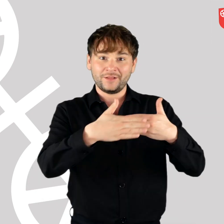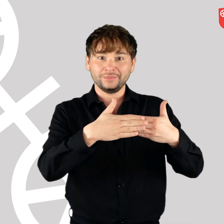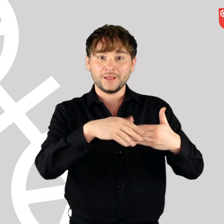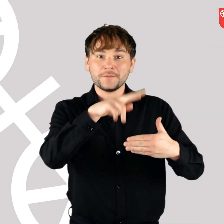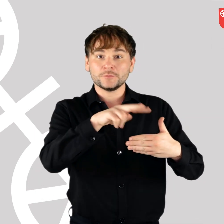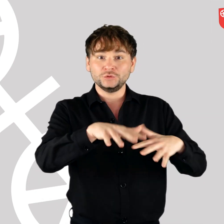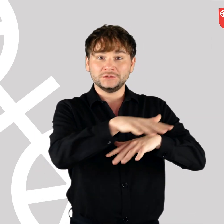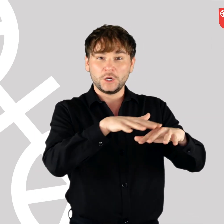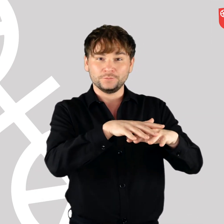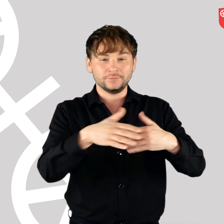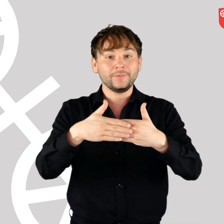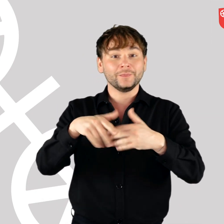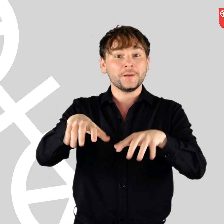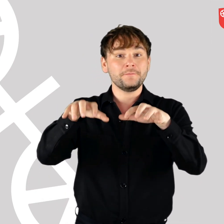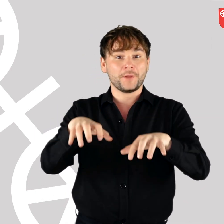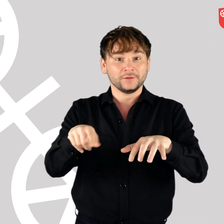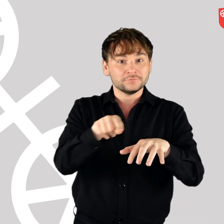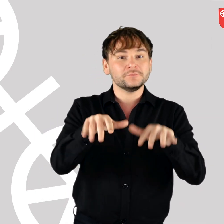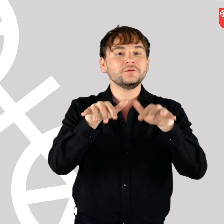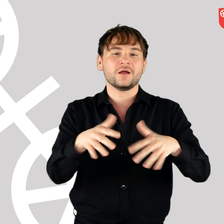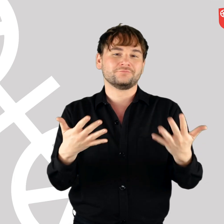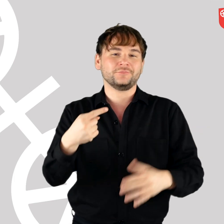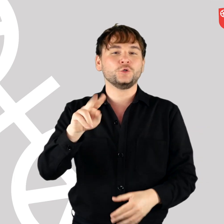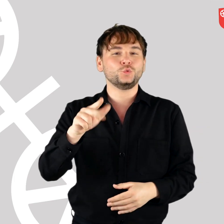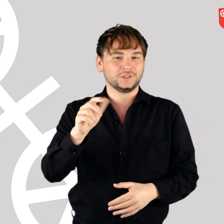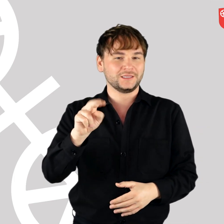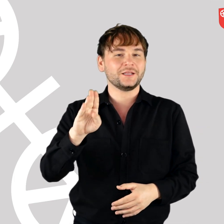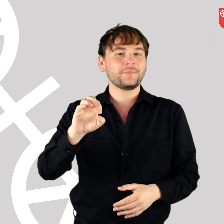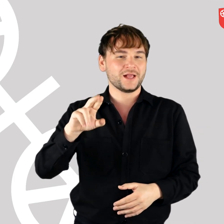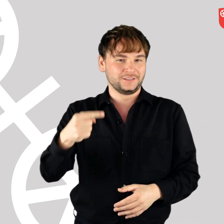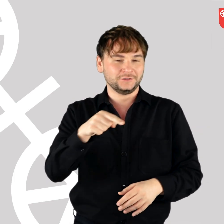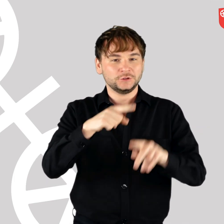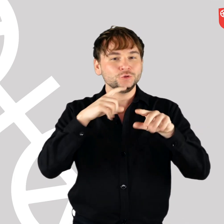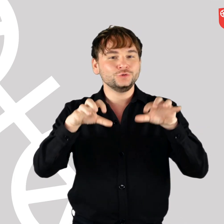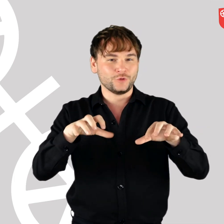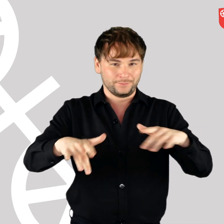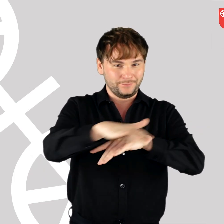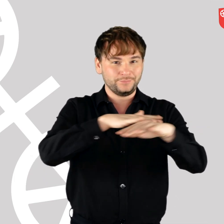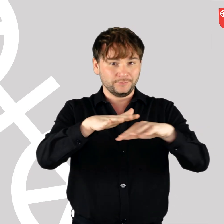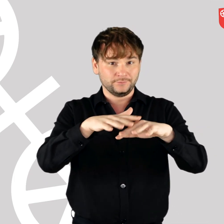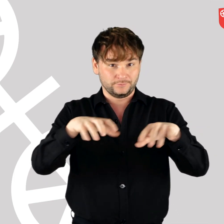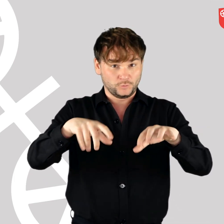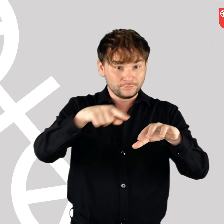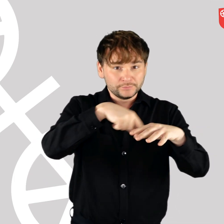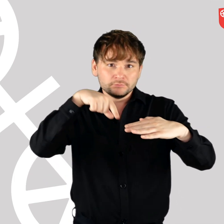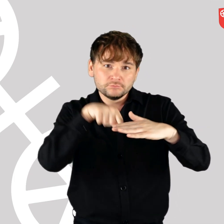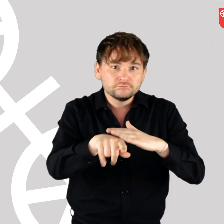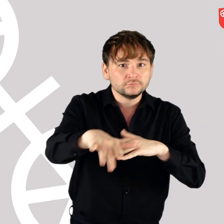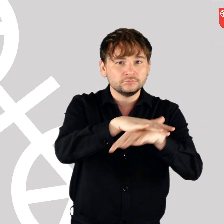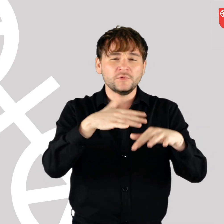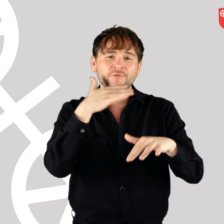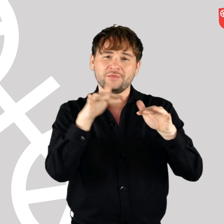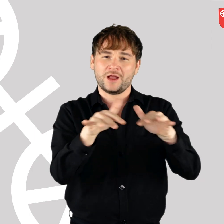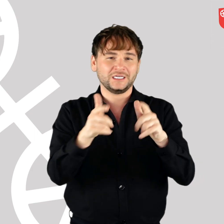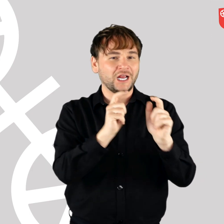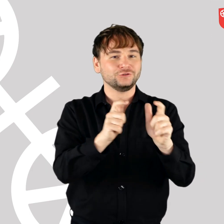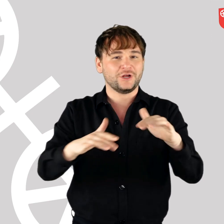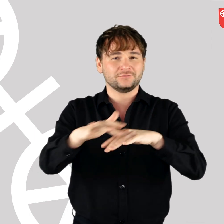Im Gutenberg Shop direkt am Museum und am Markt finden Sie schöne und geschmackvolle Geschenkartikel